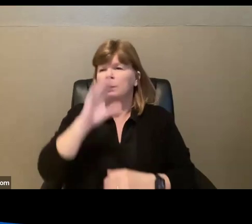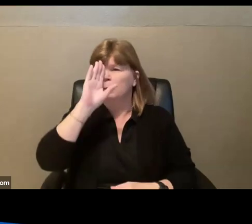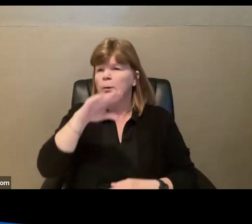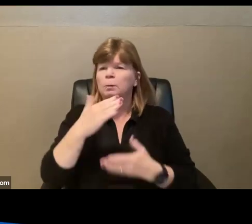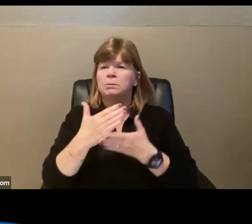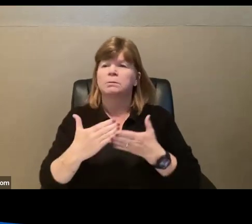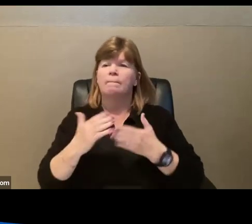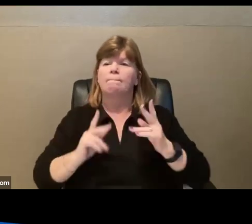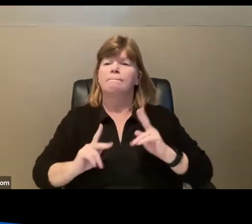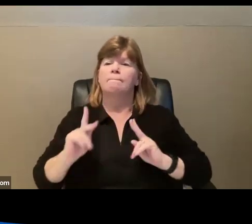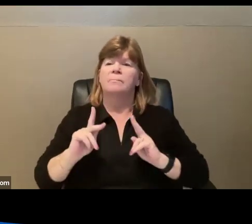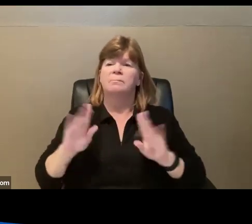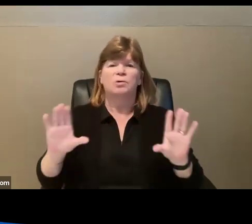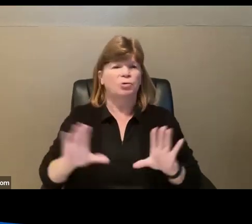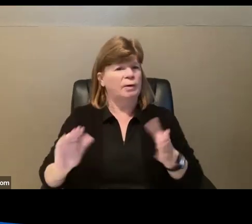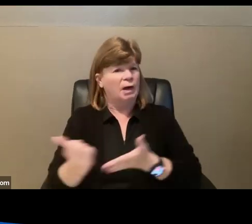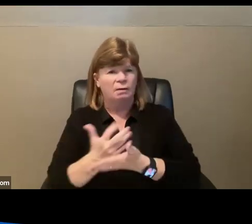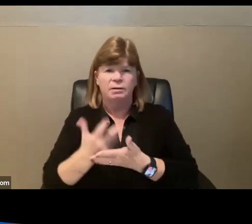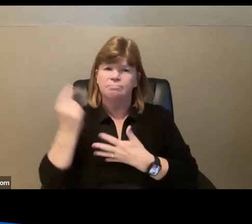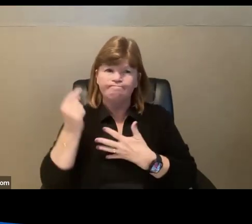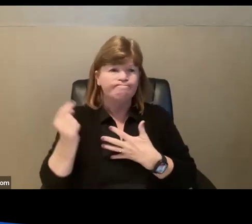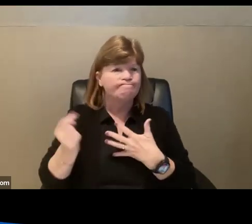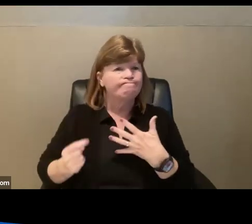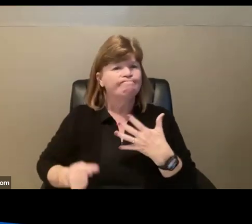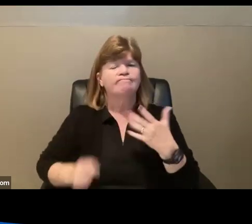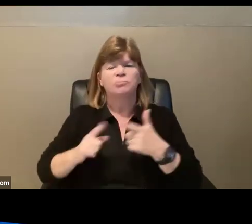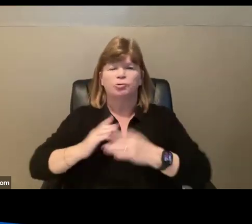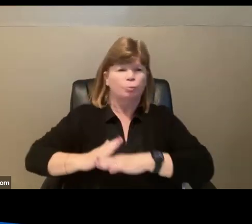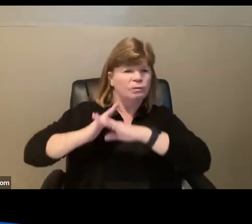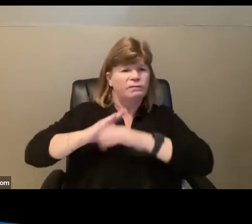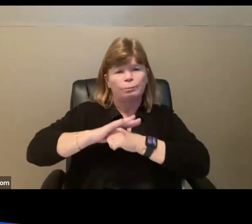están haciendo todo lo posible para prevenir una lesión por presión. Aún así las contraen.